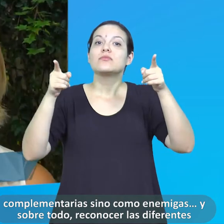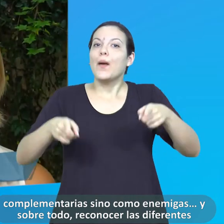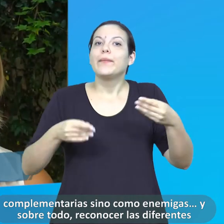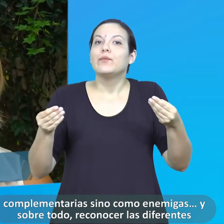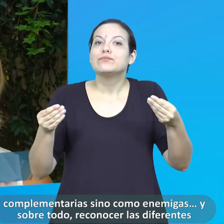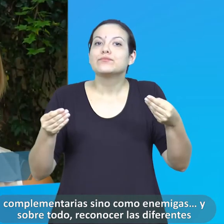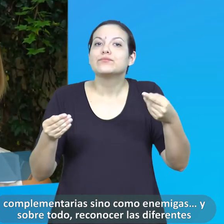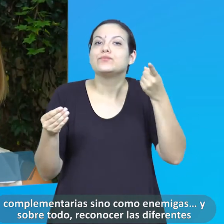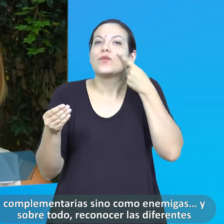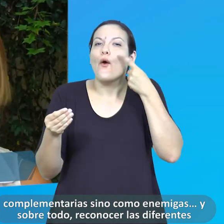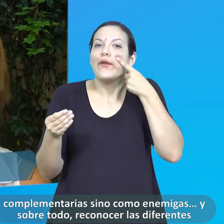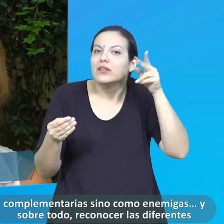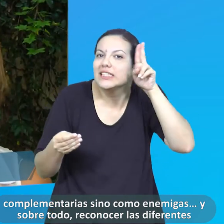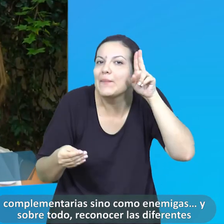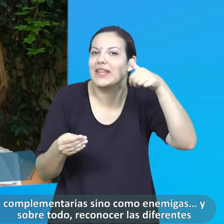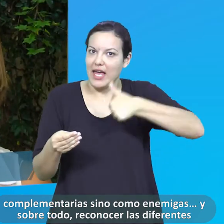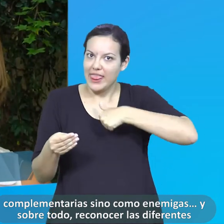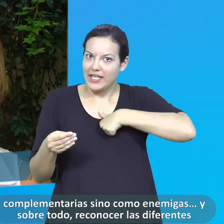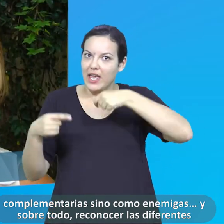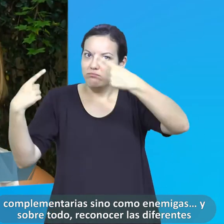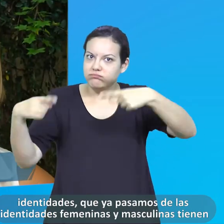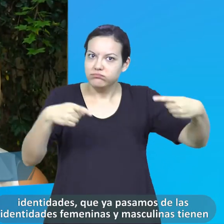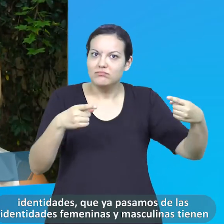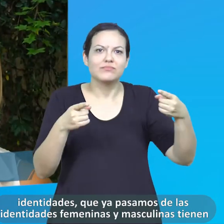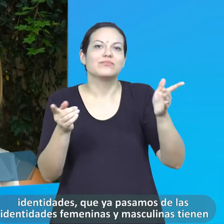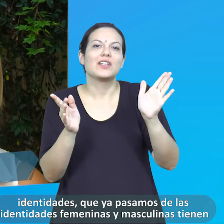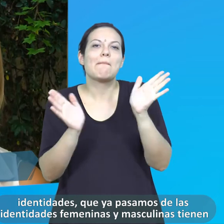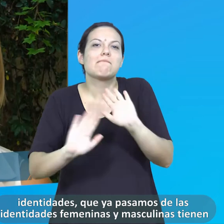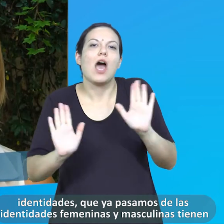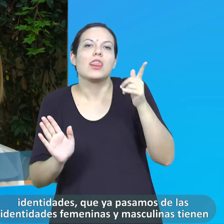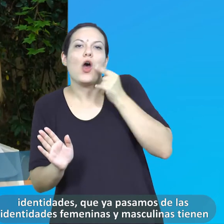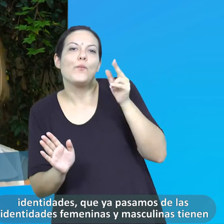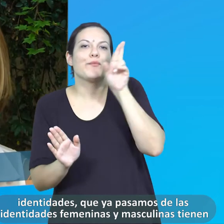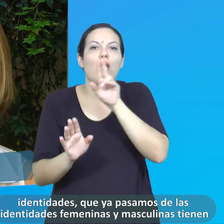sobre todo reconocer las diferentes identidades que ya pasamos de las identidades femeninas